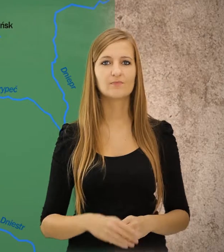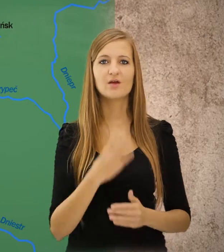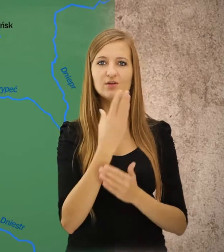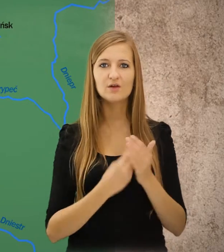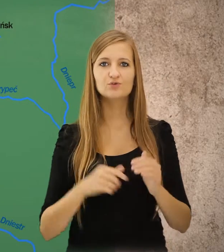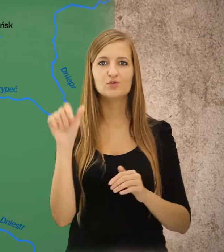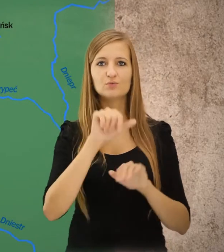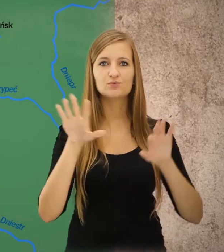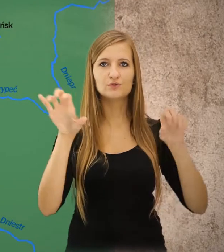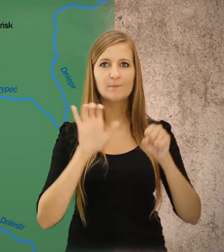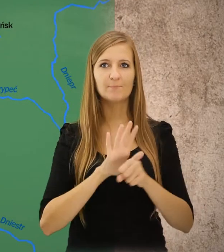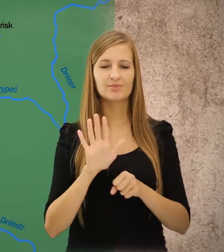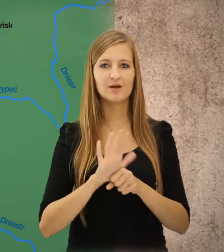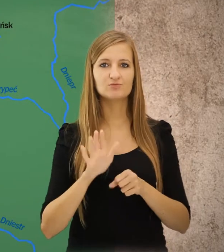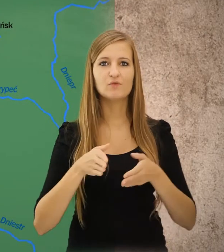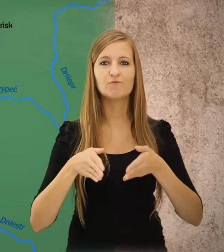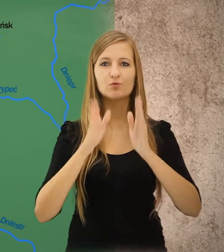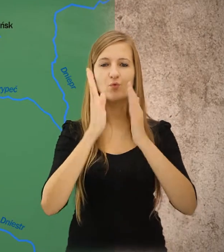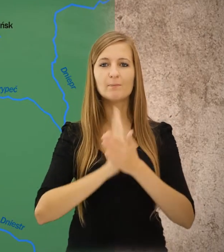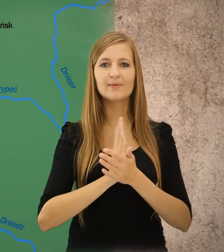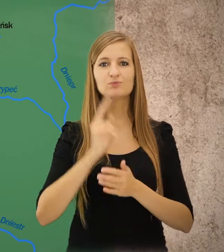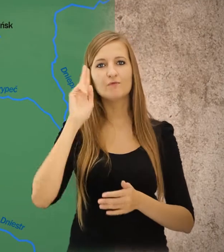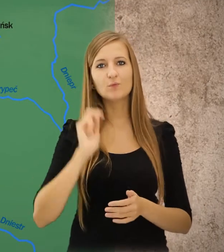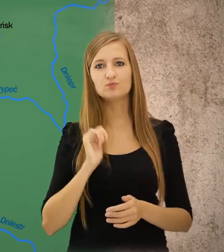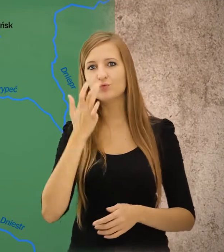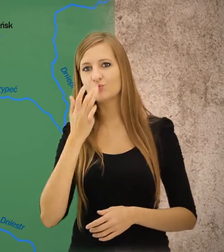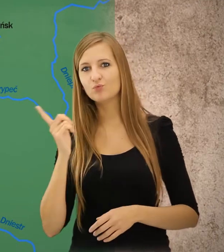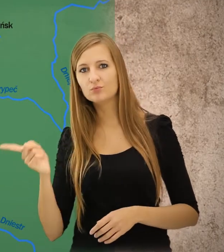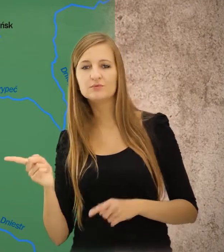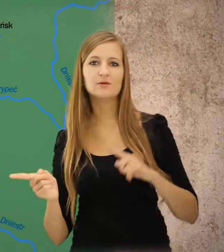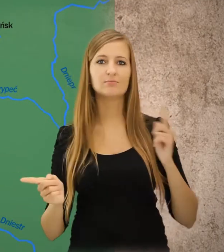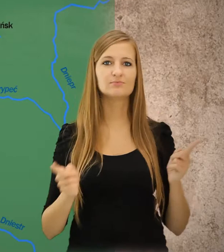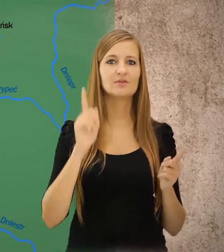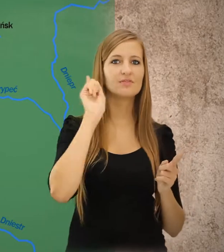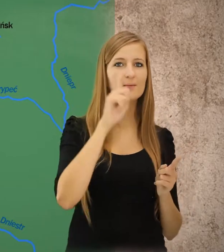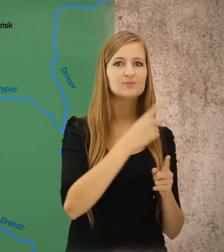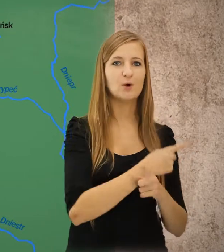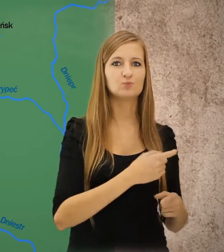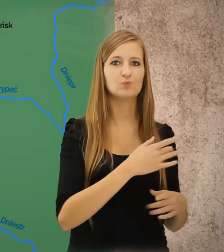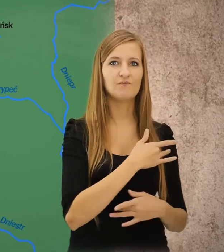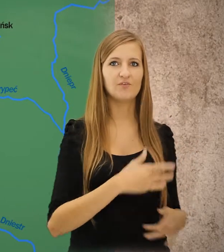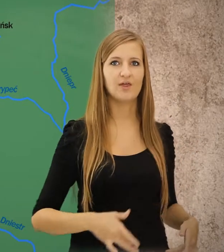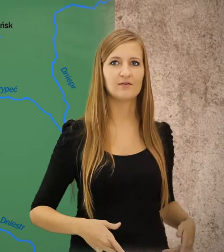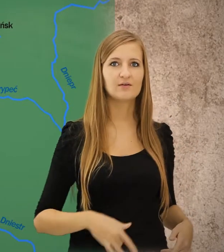Jesienią 1915 roku linia frontu między wojskami rosyjskimi a niemieckimi i austro-węgierskimi